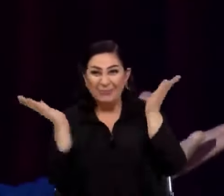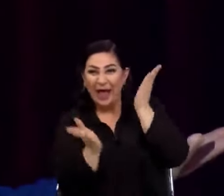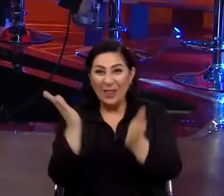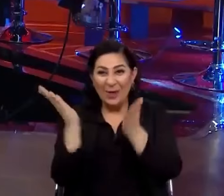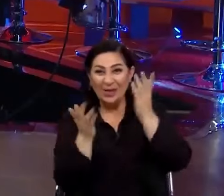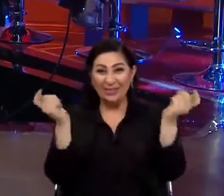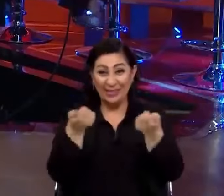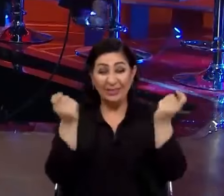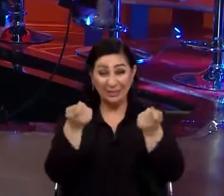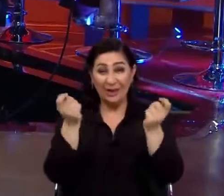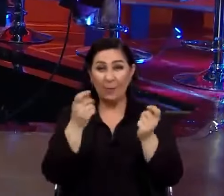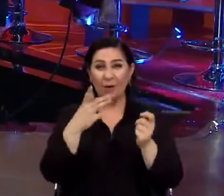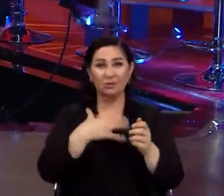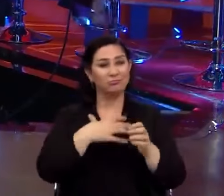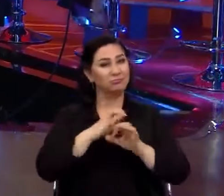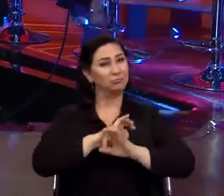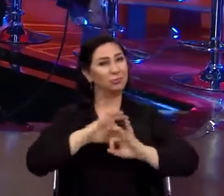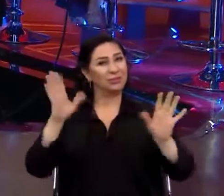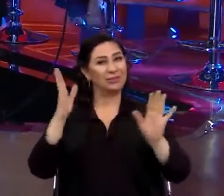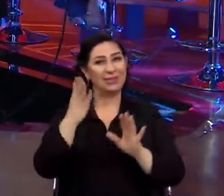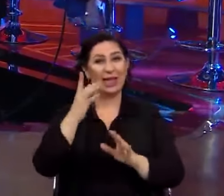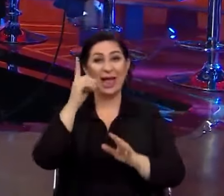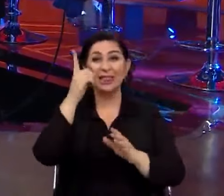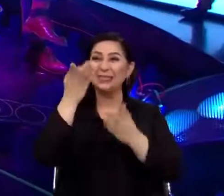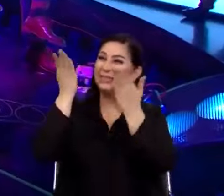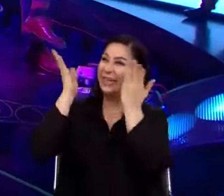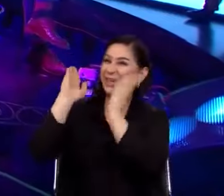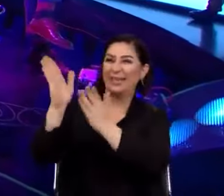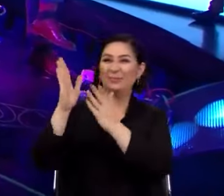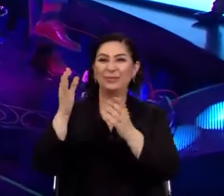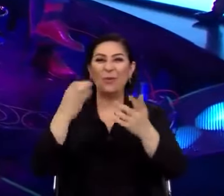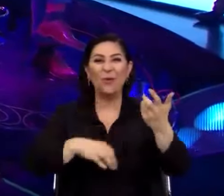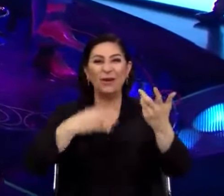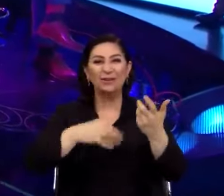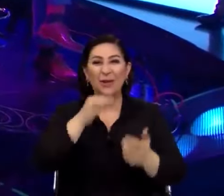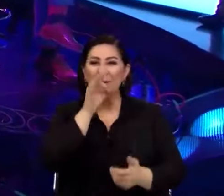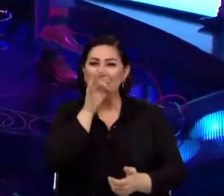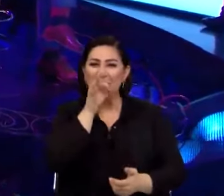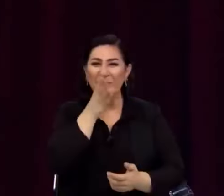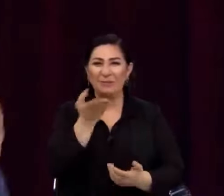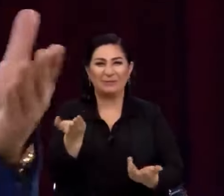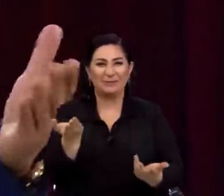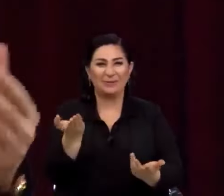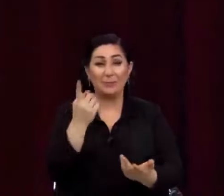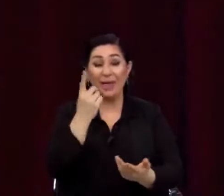aleyhinde çalıştı Allah sizi kahretmesin şu halinize bakın bir kadın programı